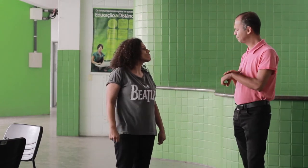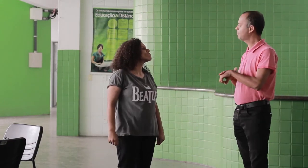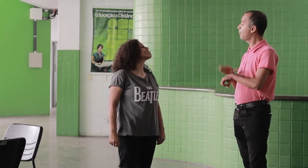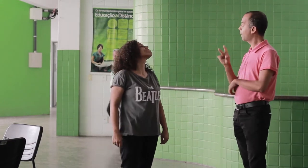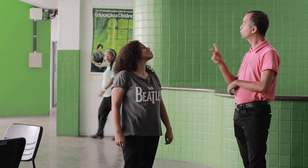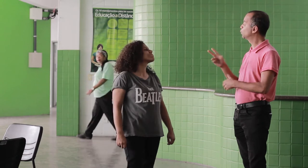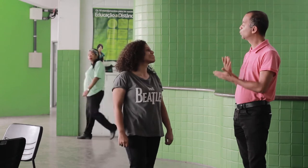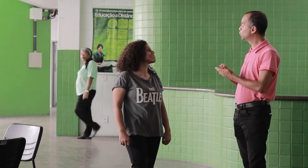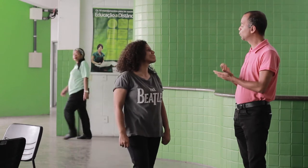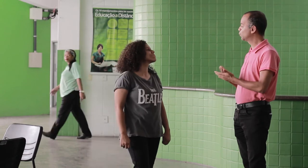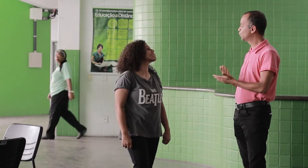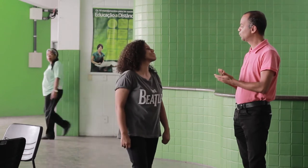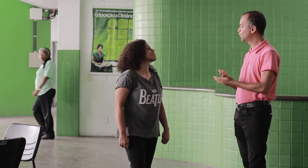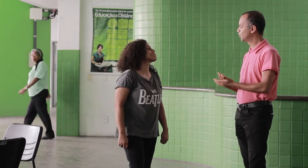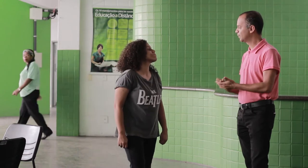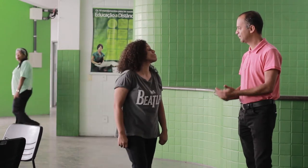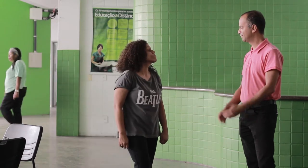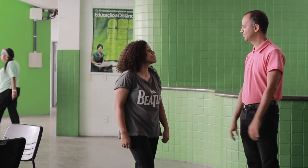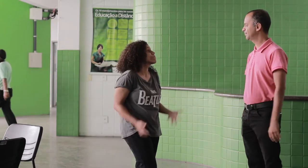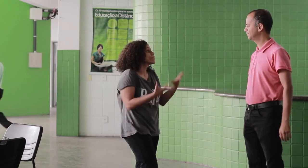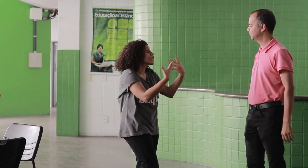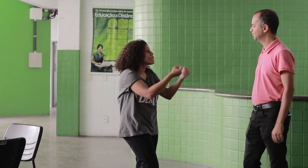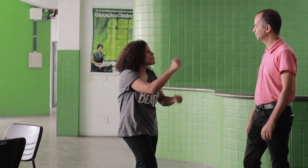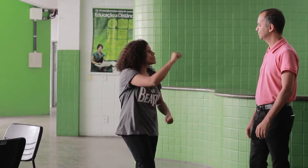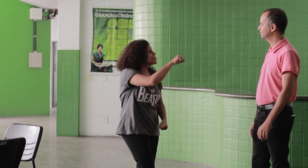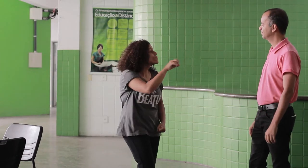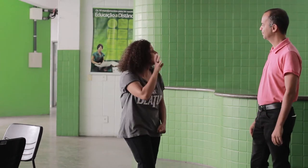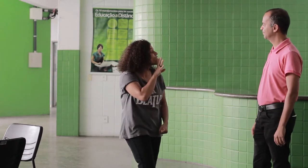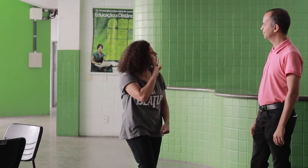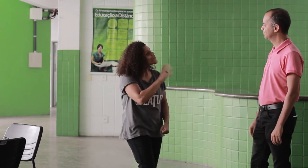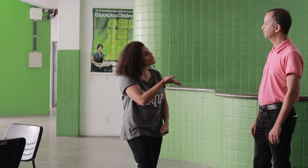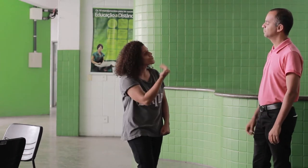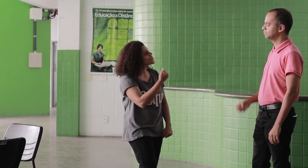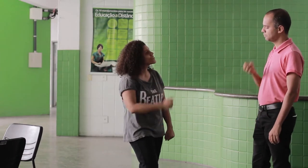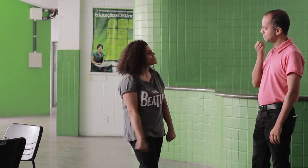Assim a gente pode conversar mais sobre seus estudos Legal! Vamos sim!